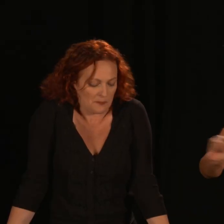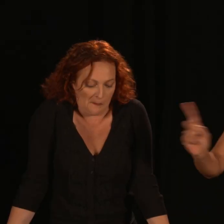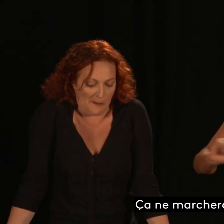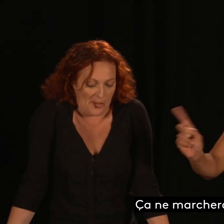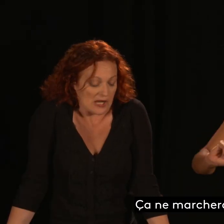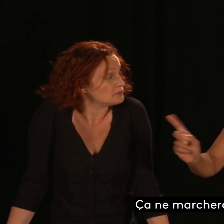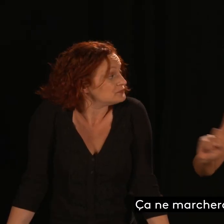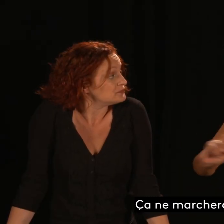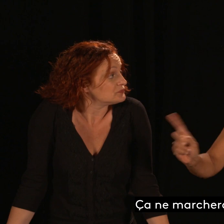Ça ne marchera jamais.